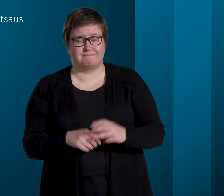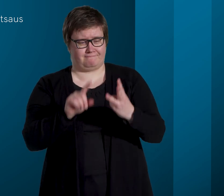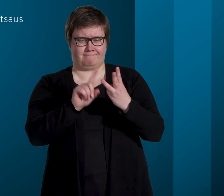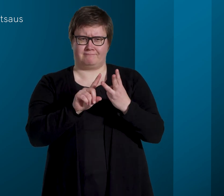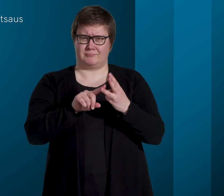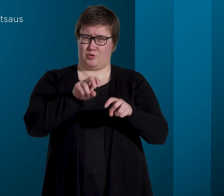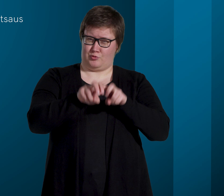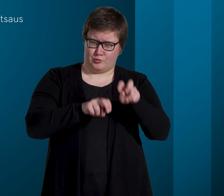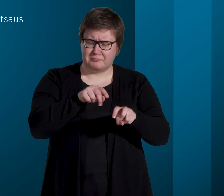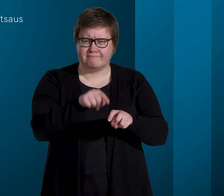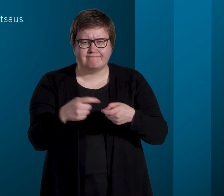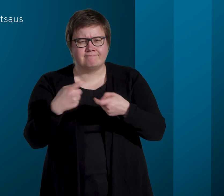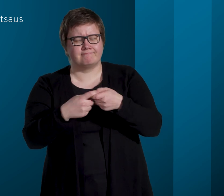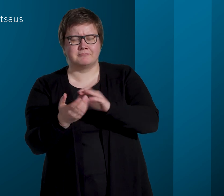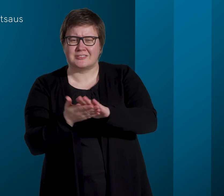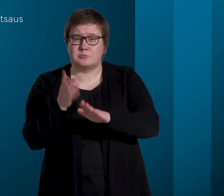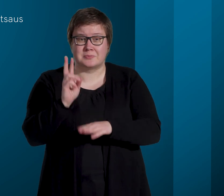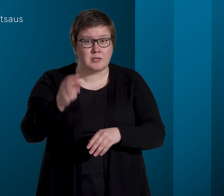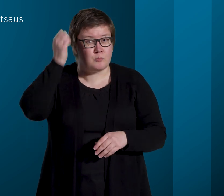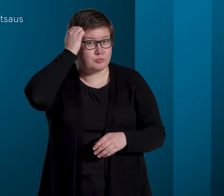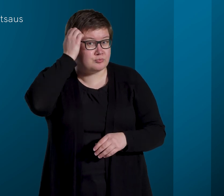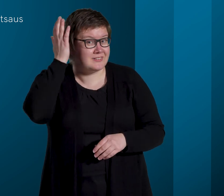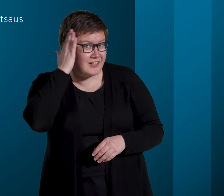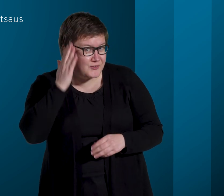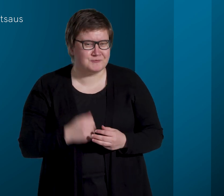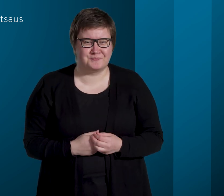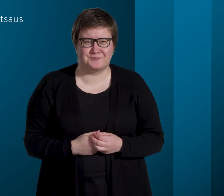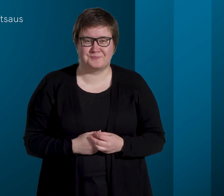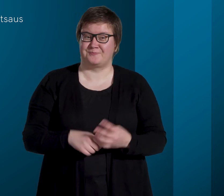muistitietoon perustuvasta tutkimuksesta -